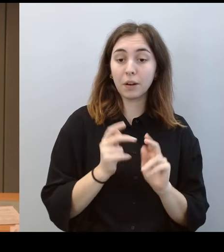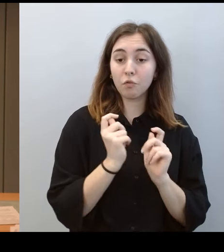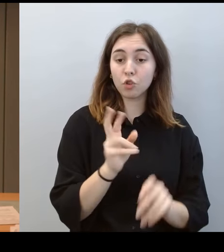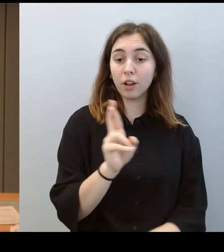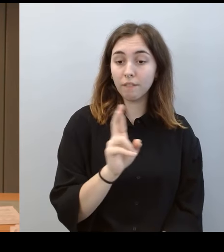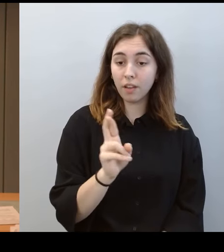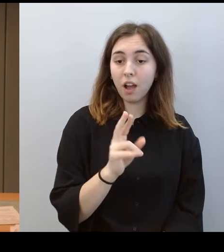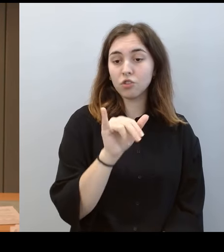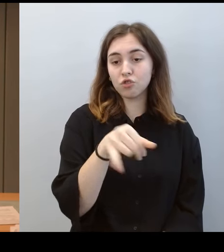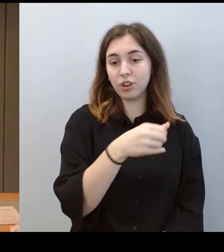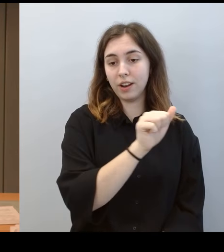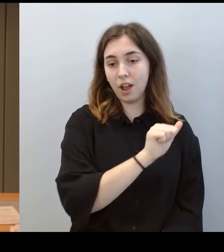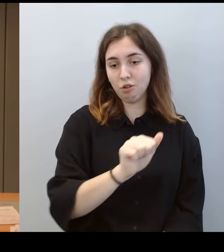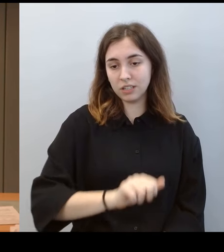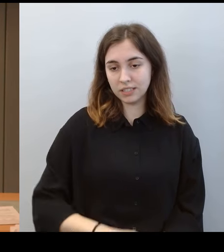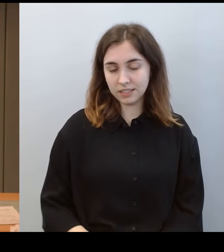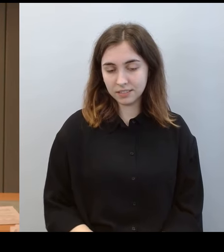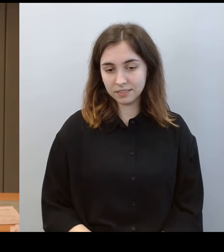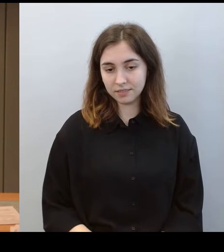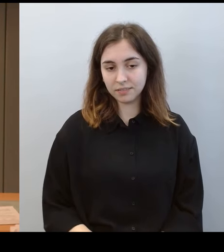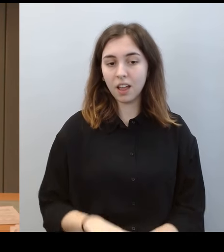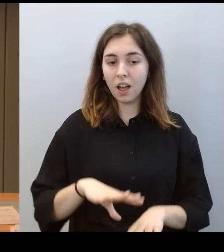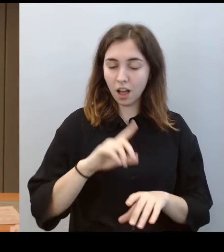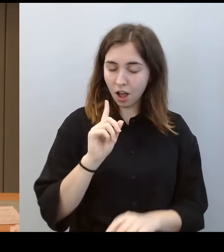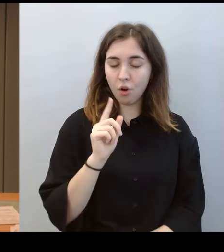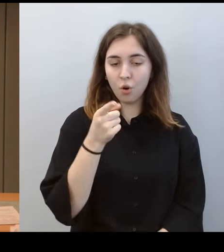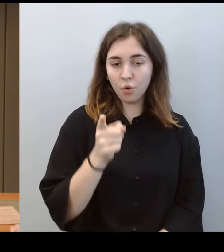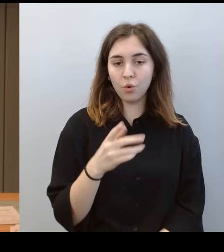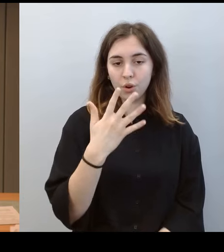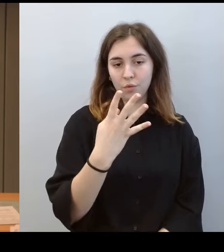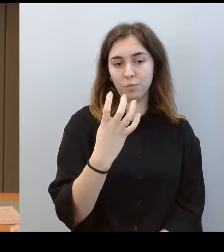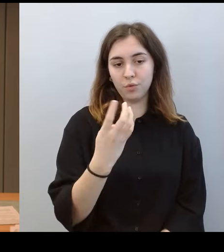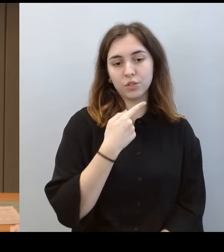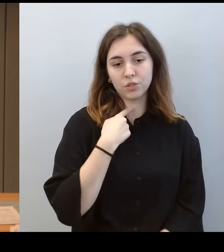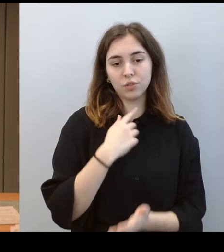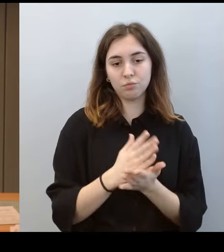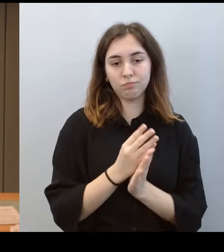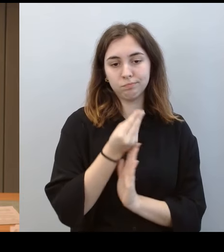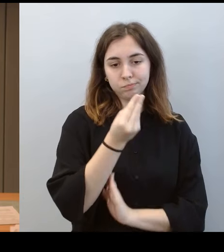Ebenfalls 145 abgegebene Stimmen, sechs ungültige, 16 Jastimmen,